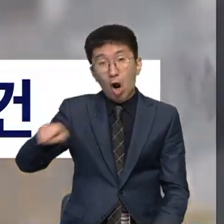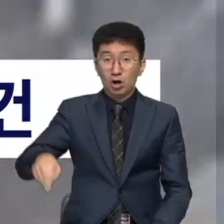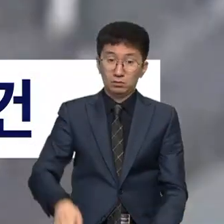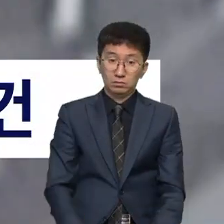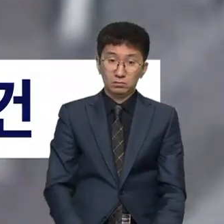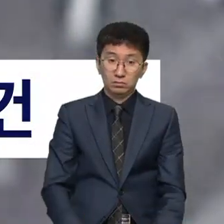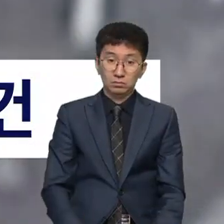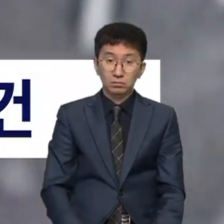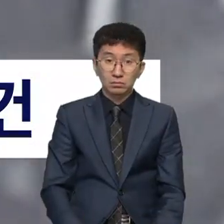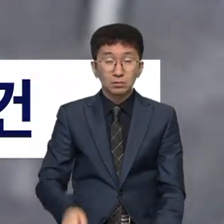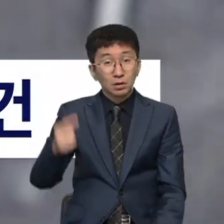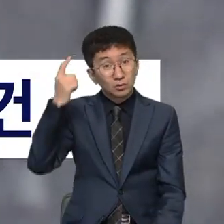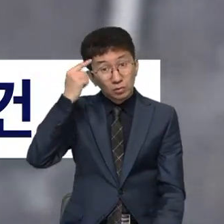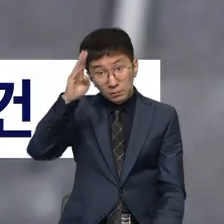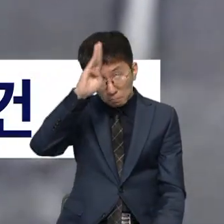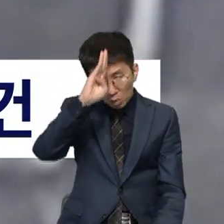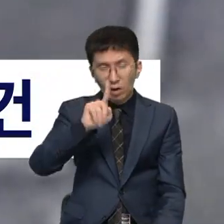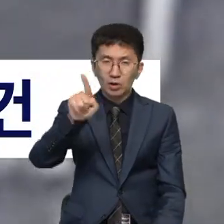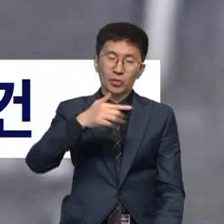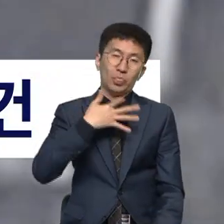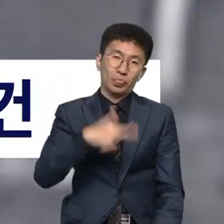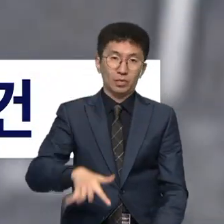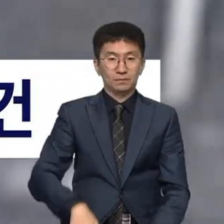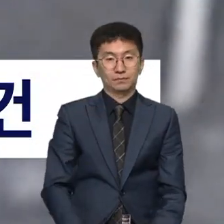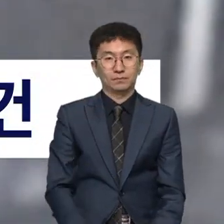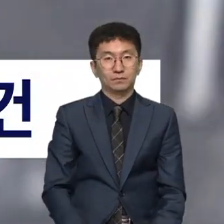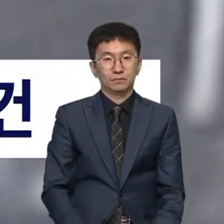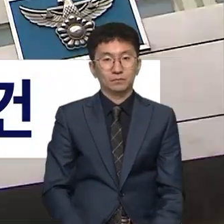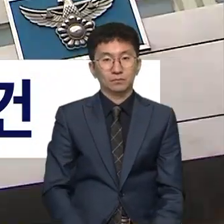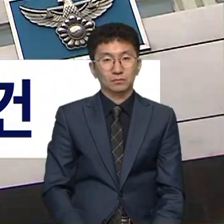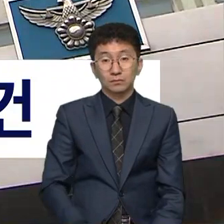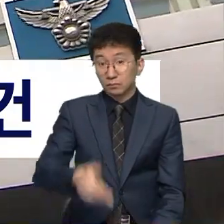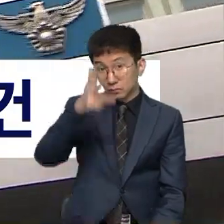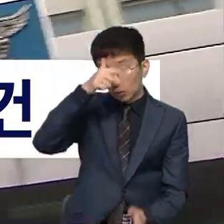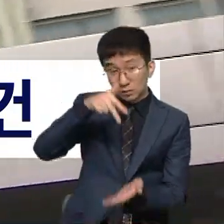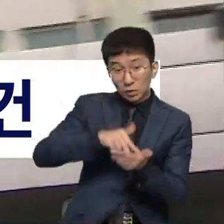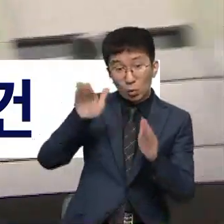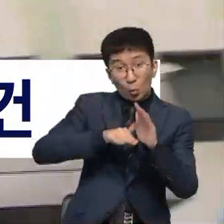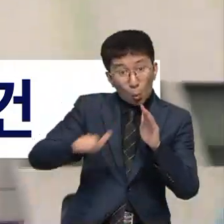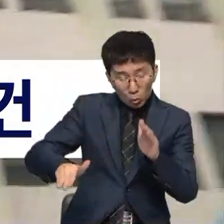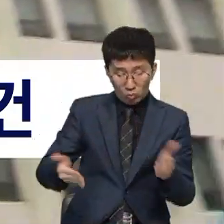없던 것으로 조사됐습니다. 경찰은 공공시설인 화장실 창문과 주차